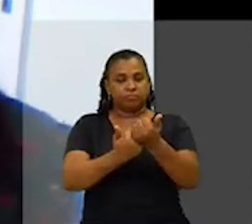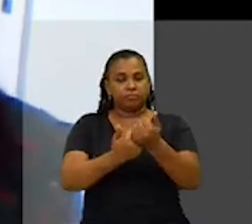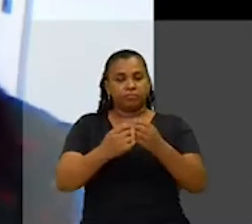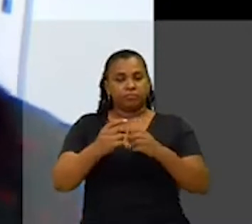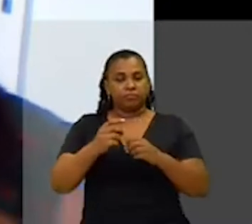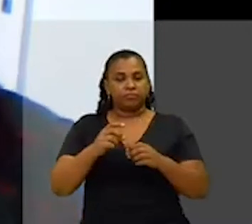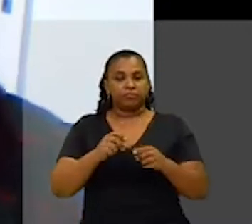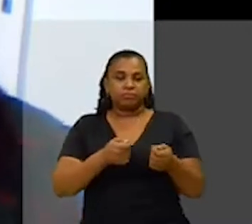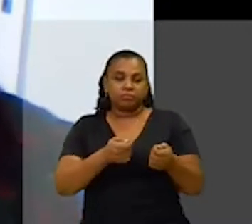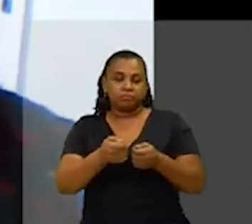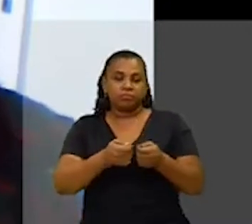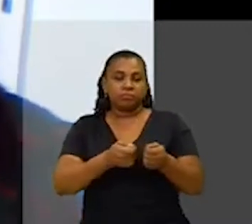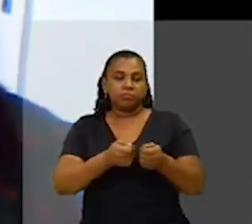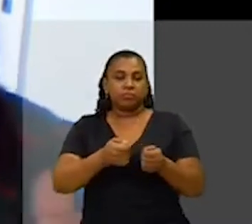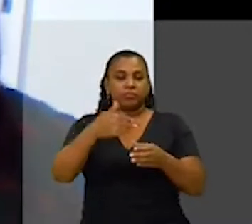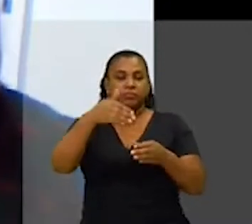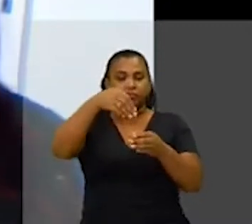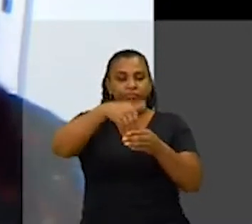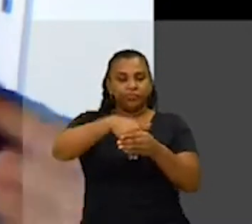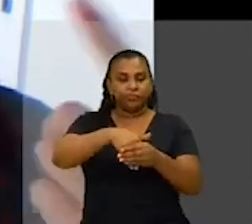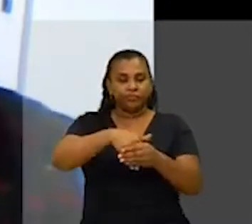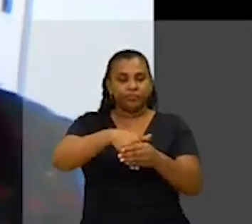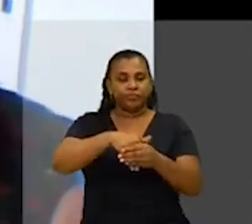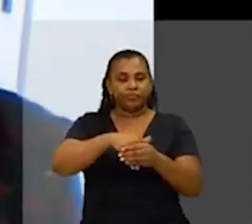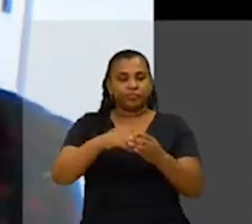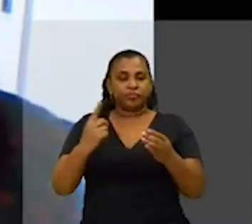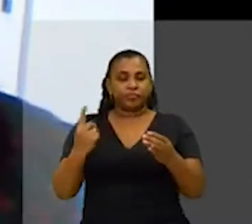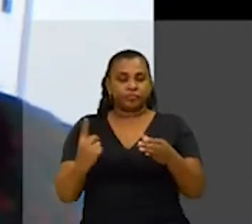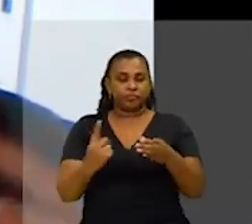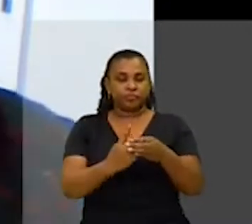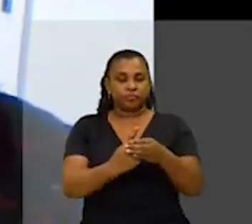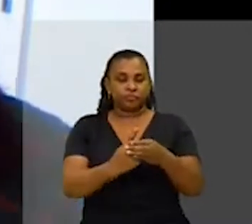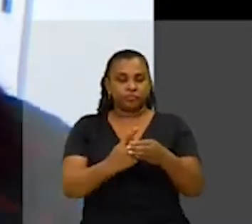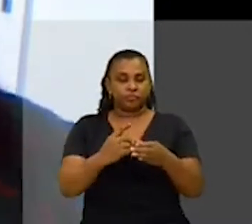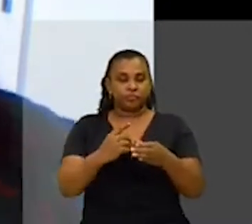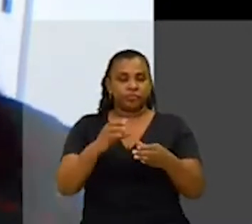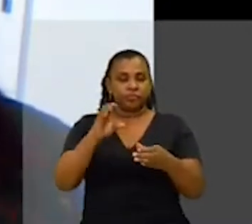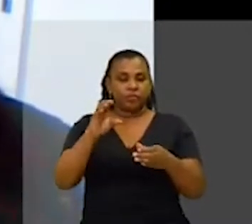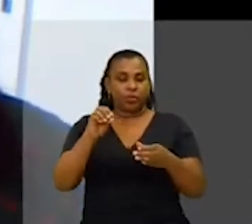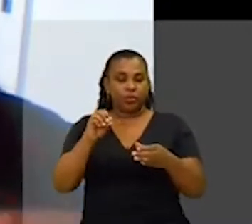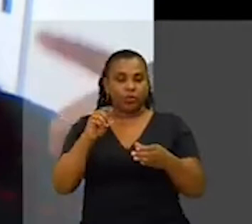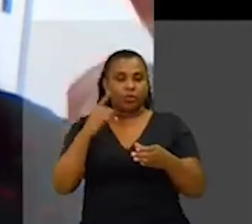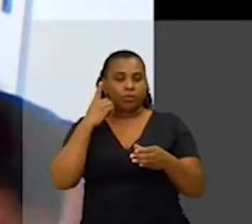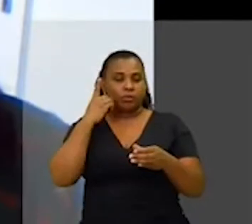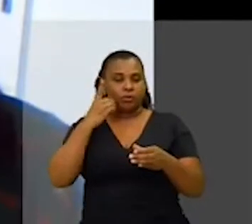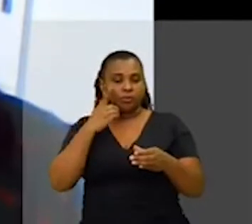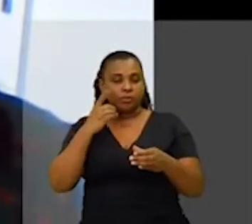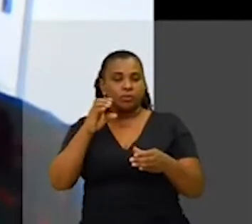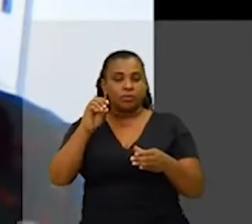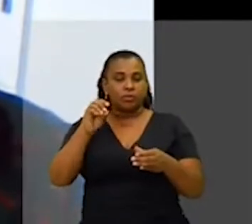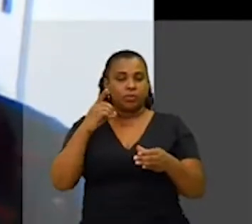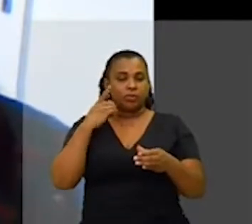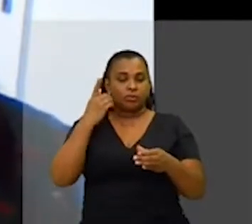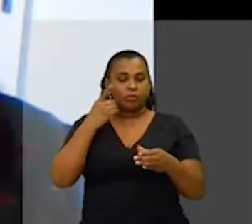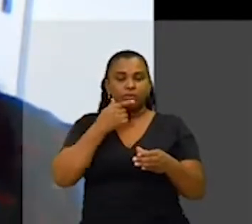coração de coloridos corre das cordas citadas a equipe de gabinete participação desses na rotina